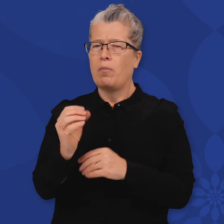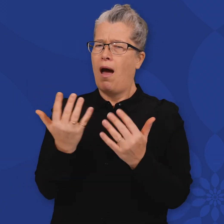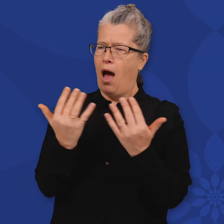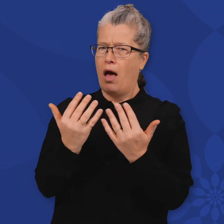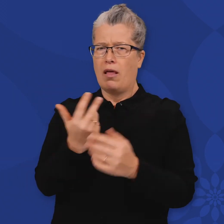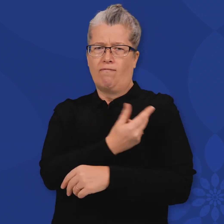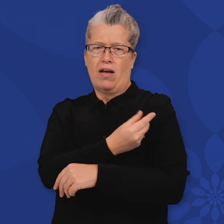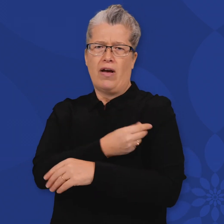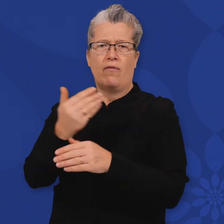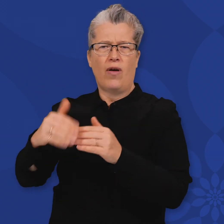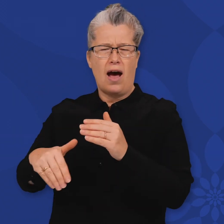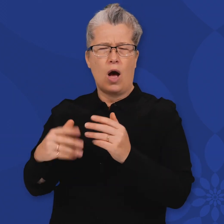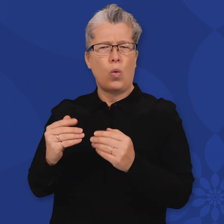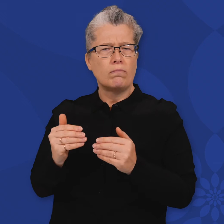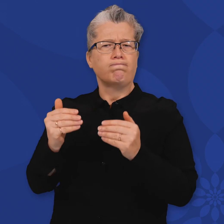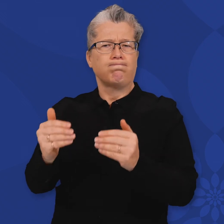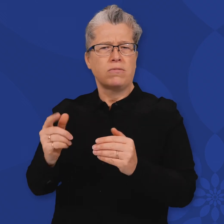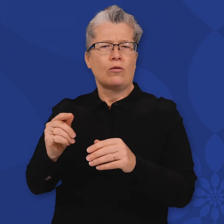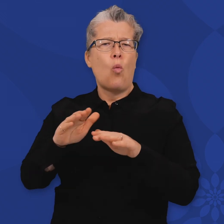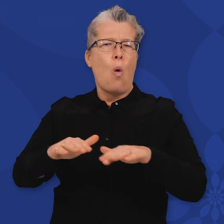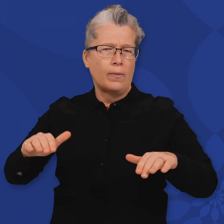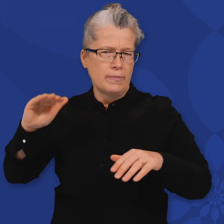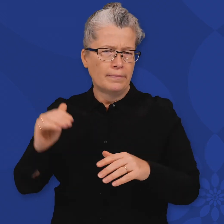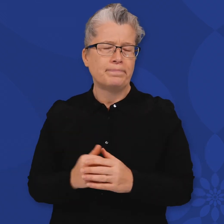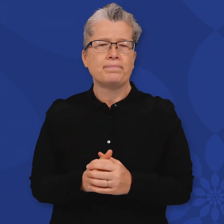Vaccinationstäckningen ökar nu en aning långsammare.